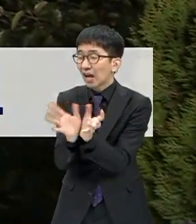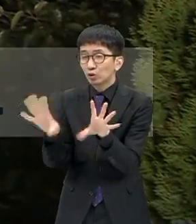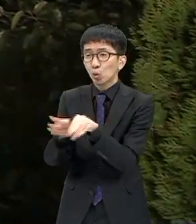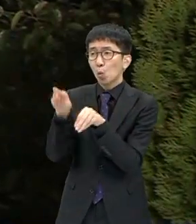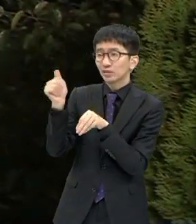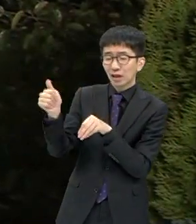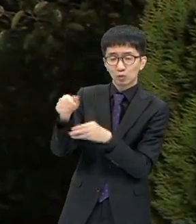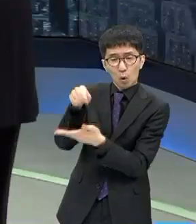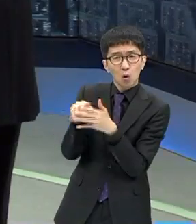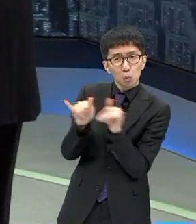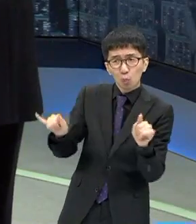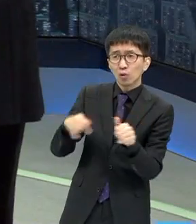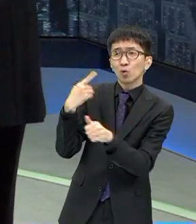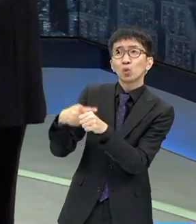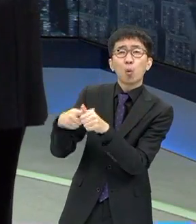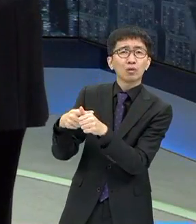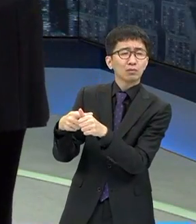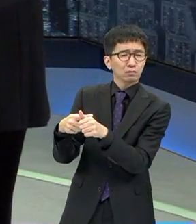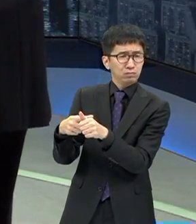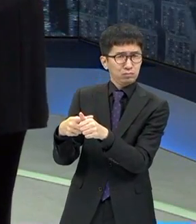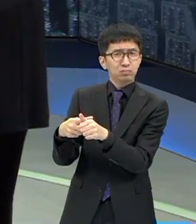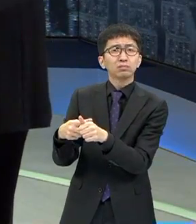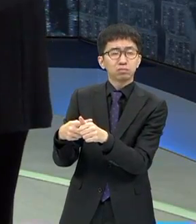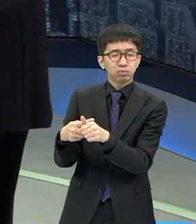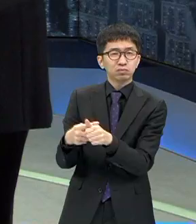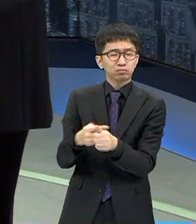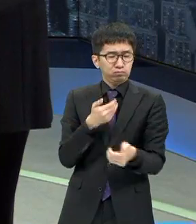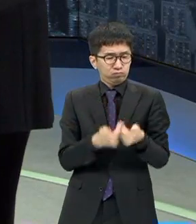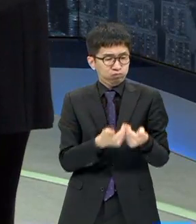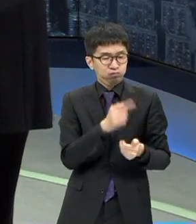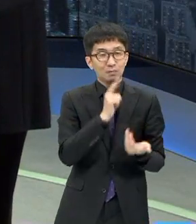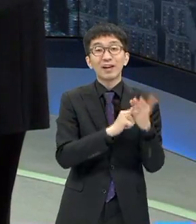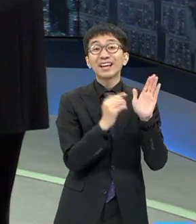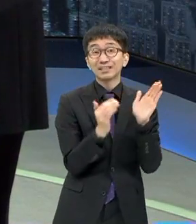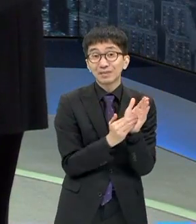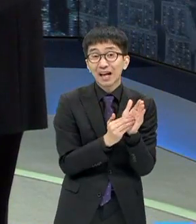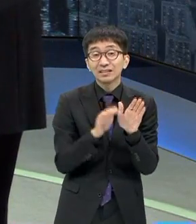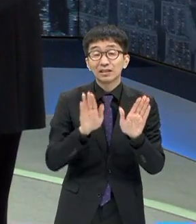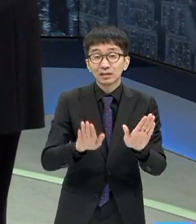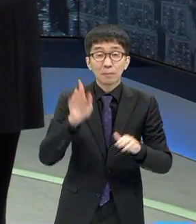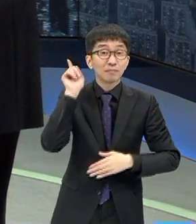(앵커) 이런 상황에서 윤석열 검찰총장이 내일 국정감사에 나가는데 그 자리에서